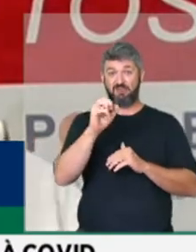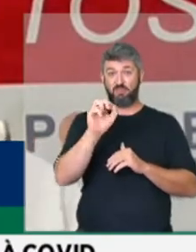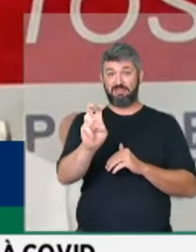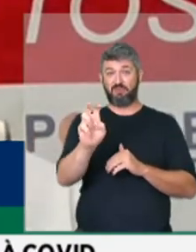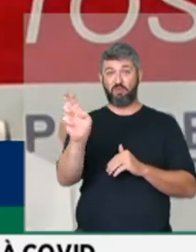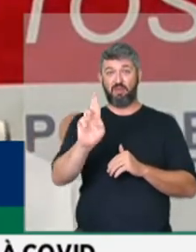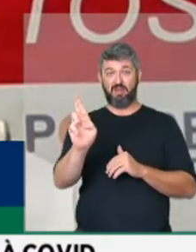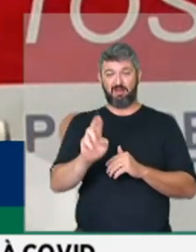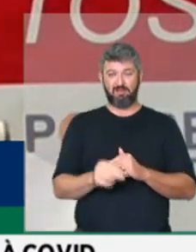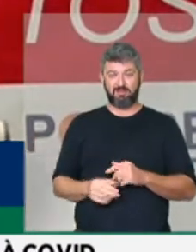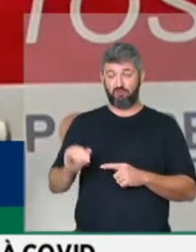TRANSPARÊNCIA, COM SINCERIDADE, COM CLAREZA, NÃO